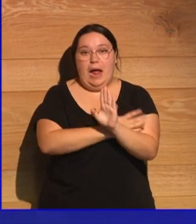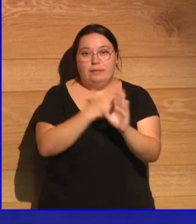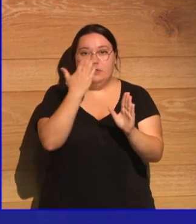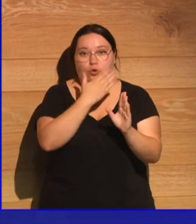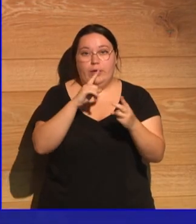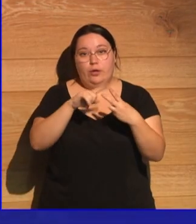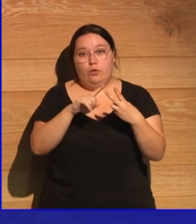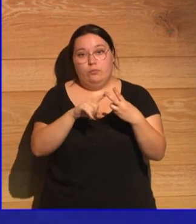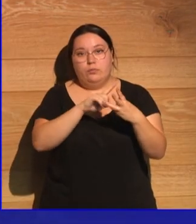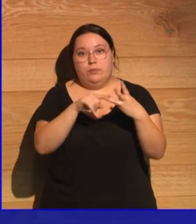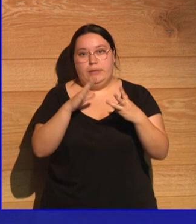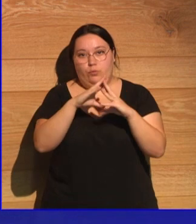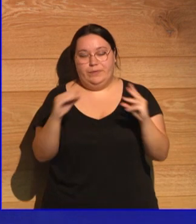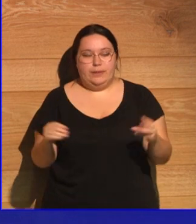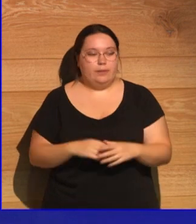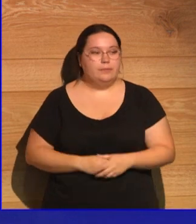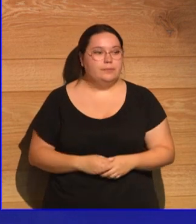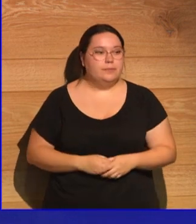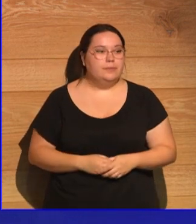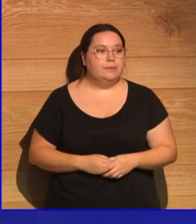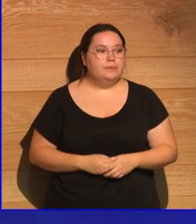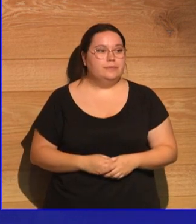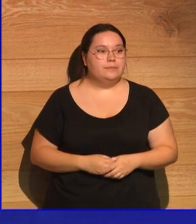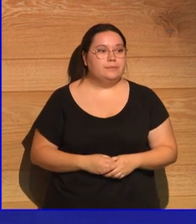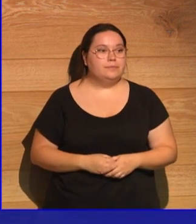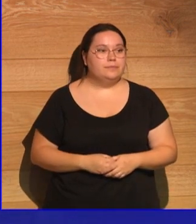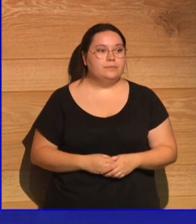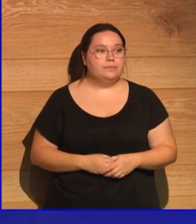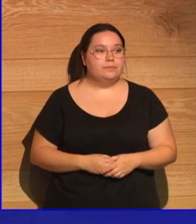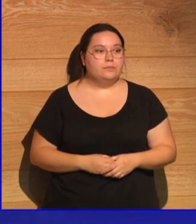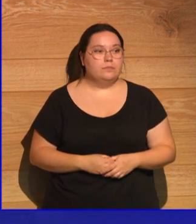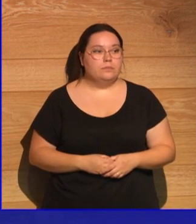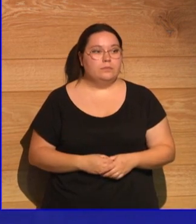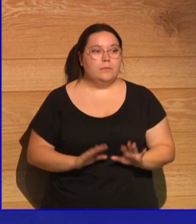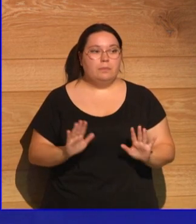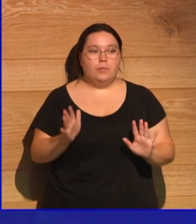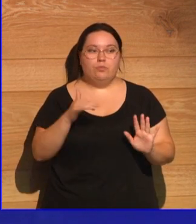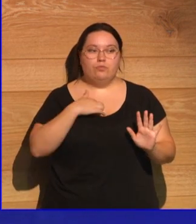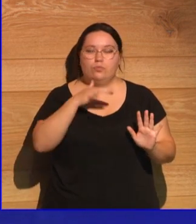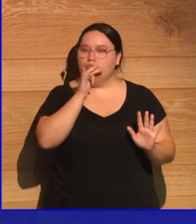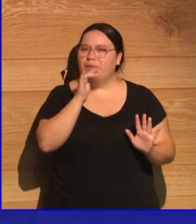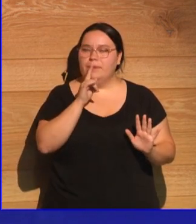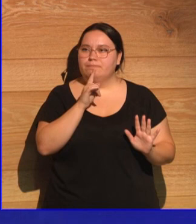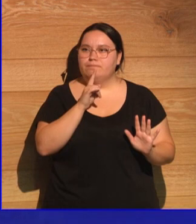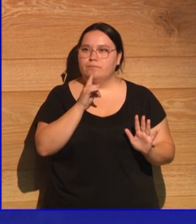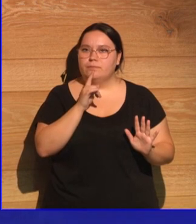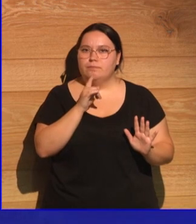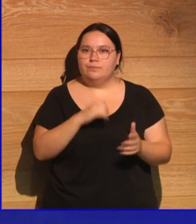pero creo que no, no, todavía no había me había tropezado en Virgilio.